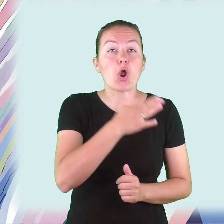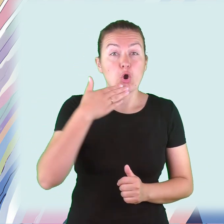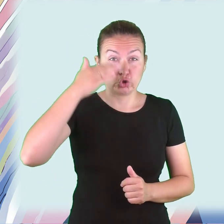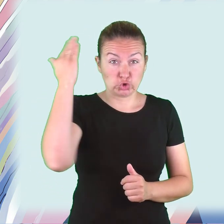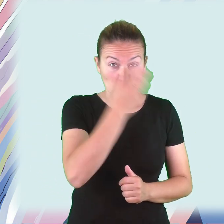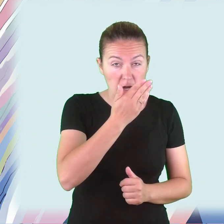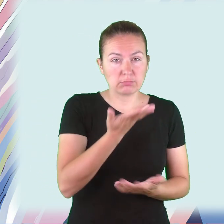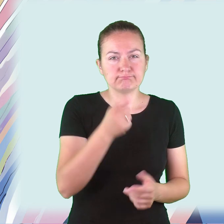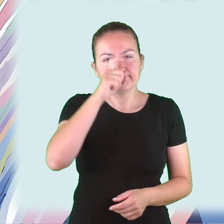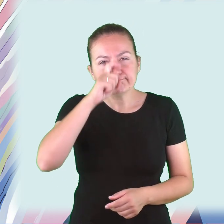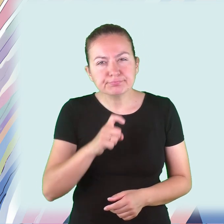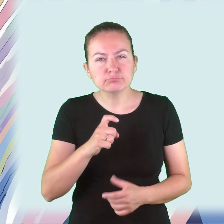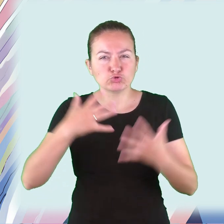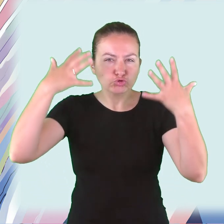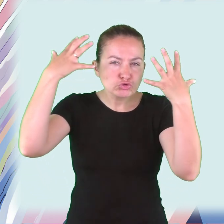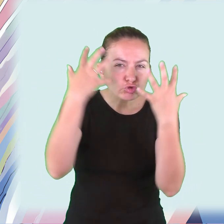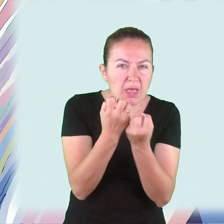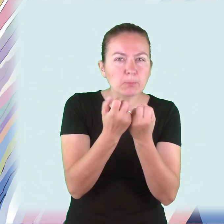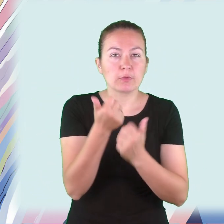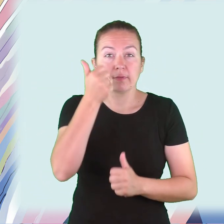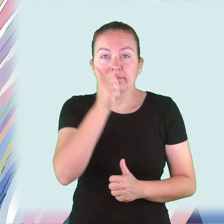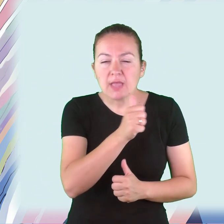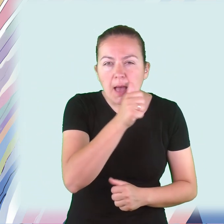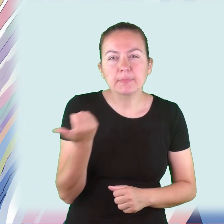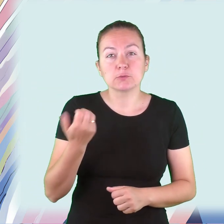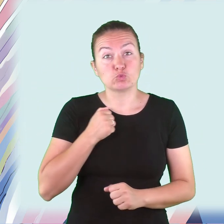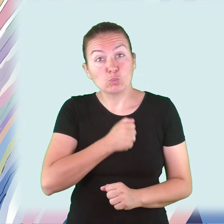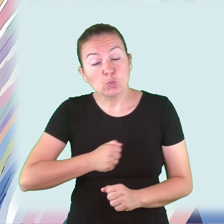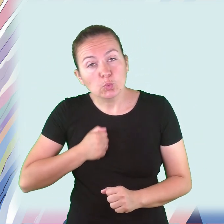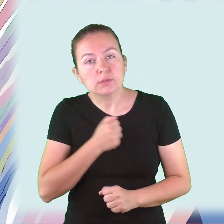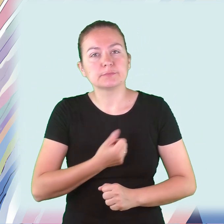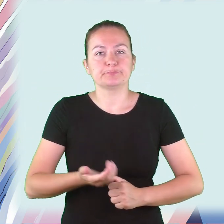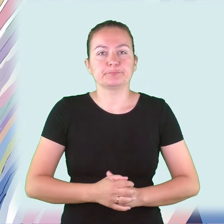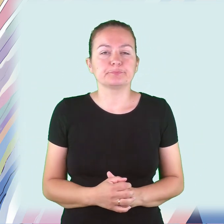Kolor czarny - zło, ciemność, tajemnicę, smutek.